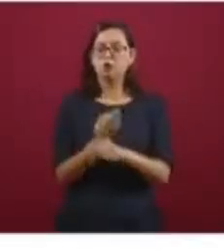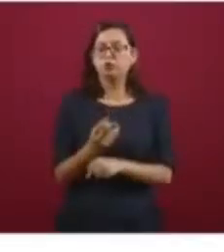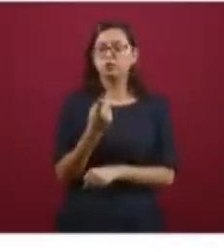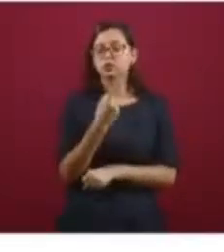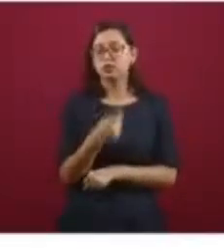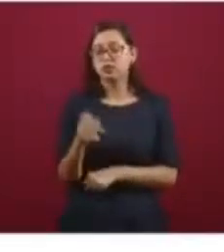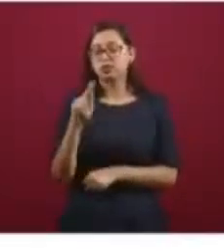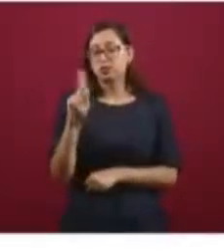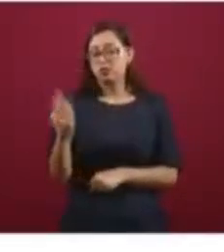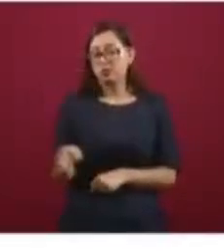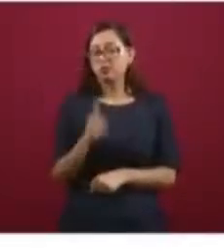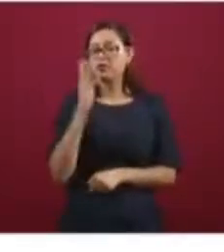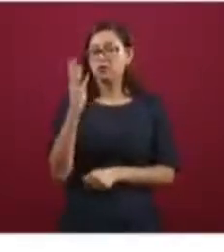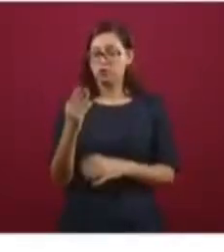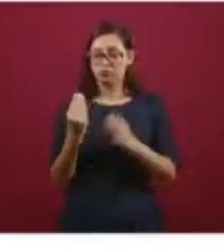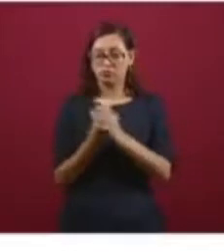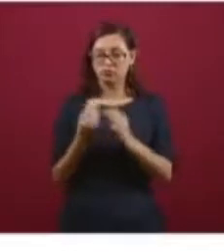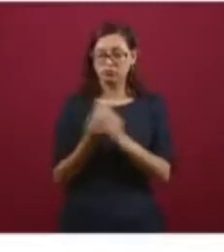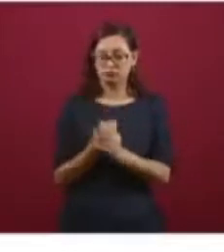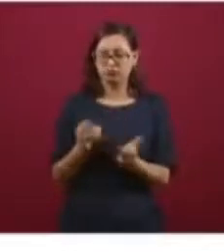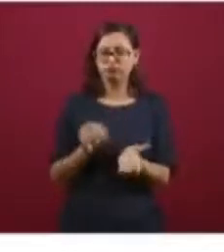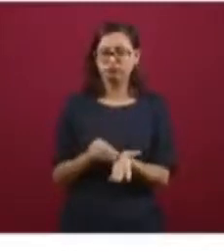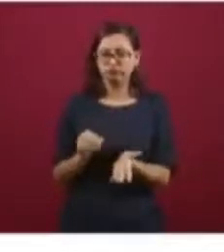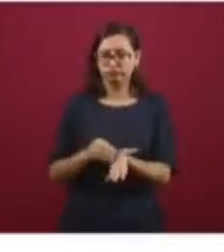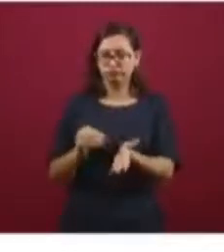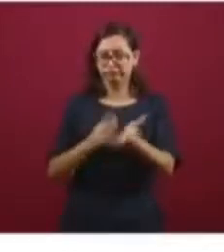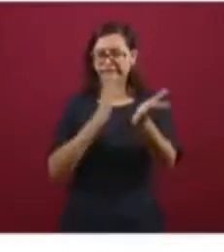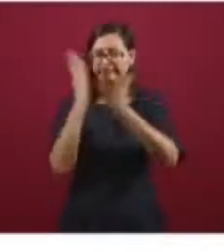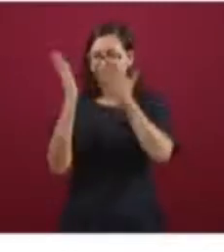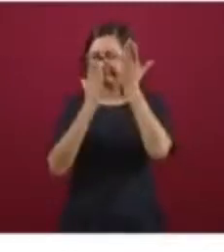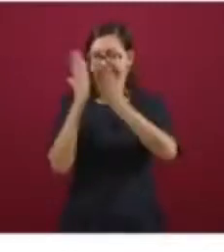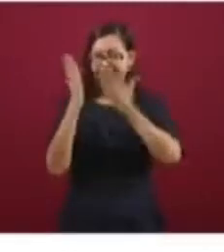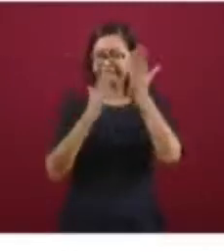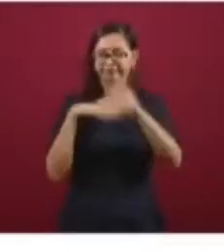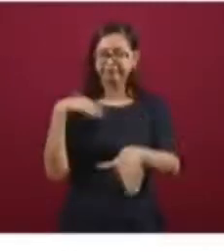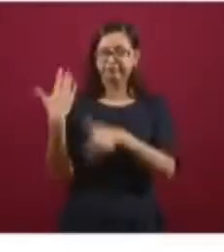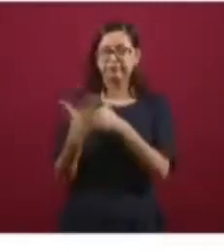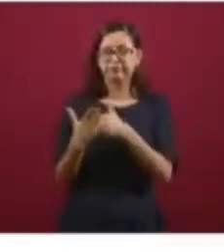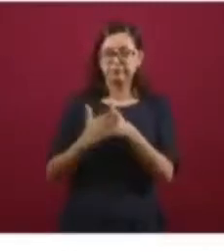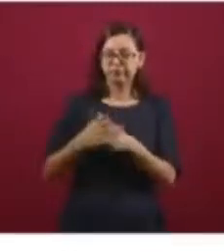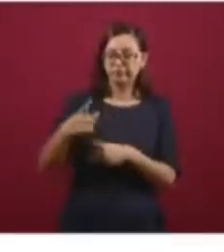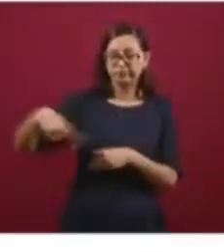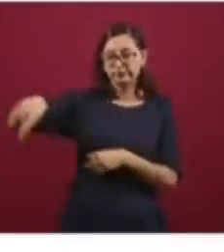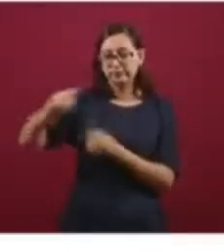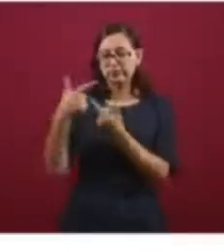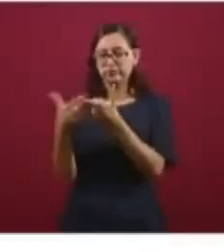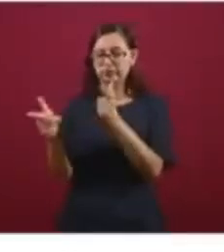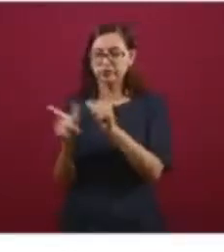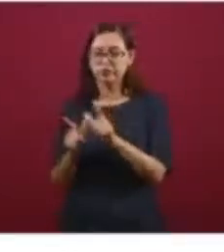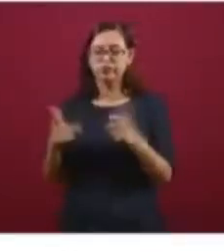para ser instructores de los elementos de la Guardia Nacional.